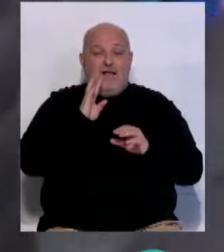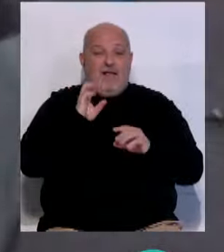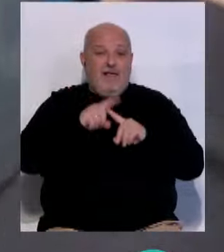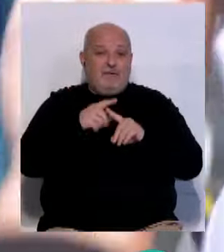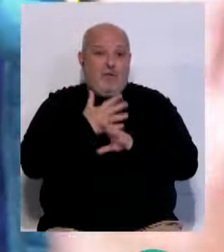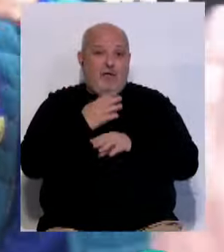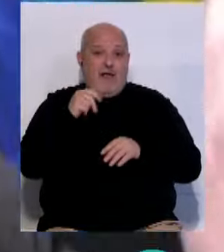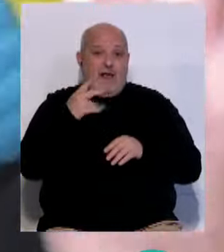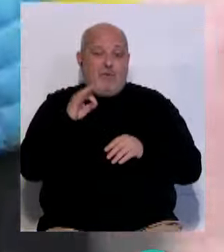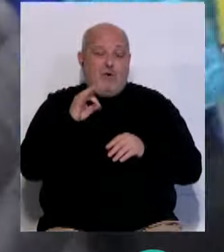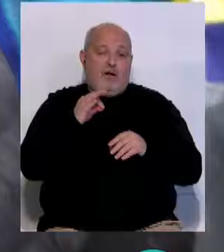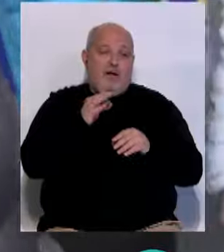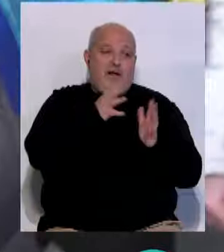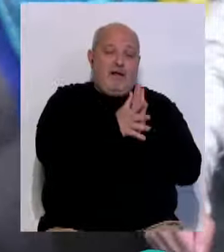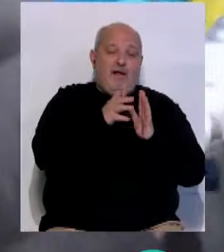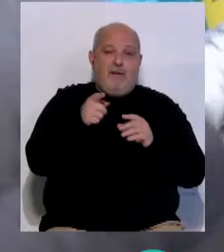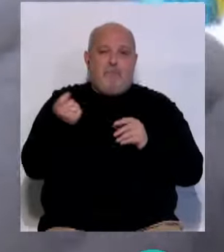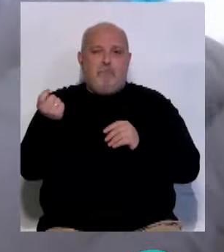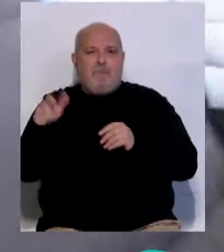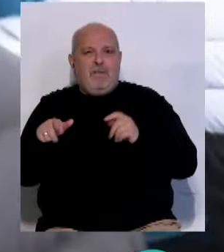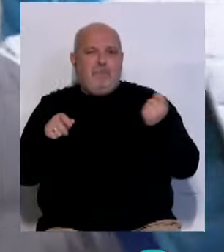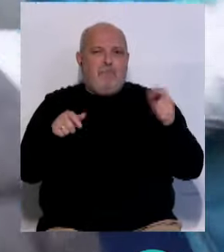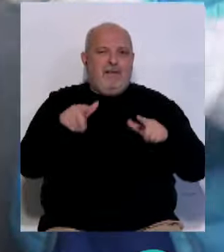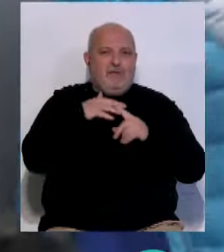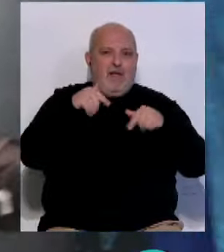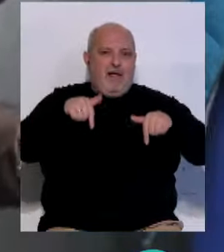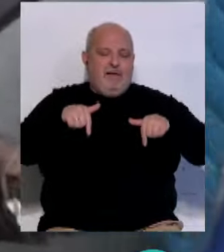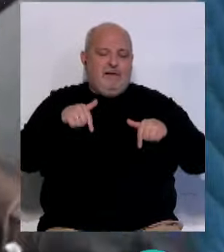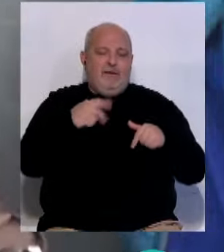igual que lo pueda hacer ahora lo que pasa que estamos también hablando de de dos entrenadores